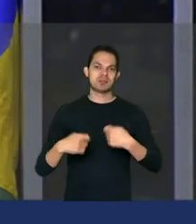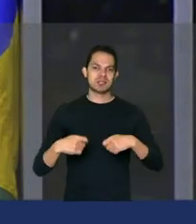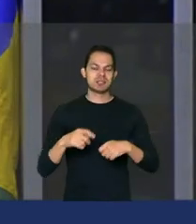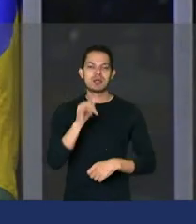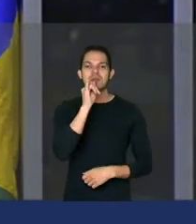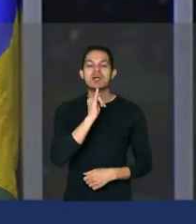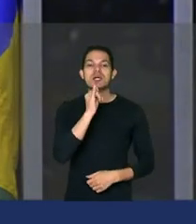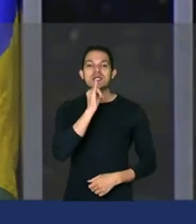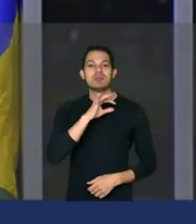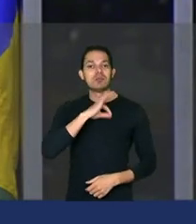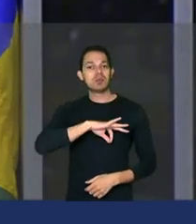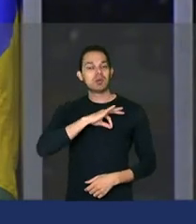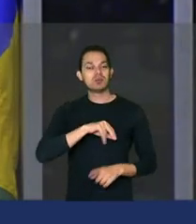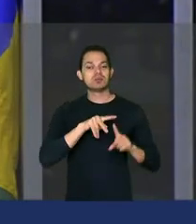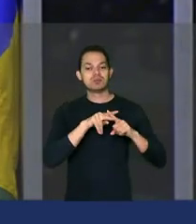PARLAMENTO. TEMOS AÍ O REAJUSTE QUE FOI DADO PELO